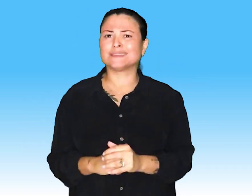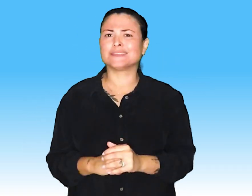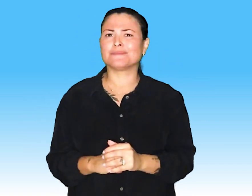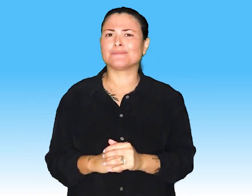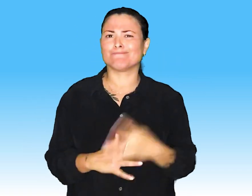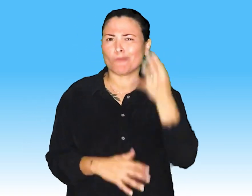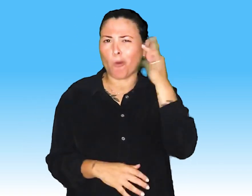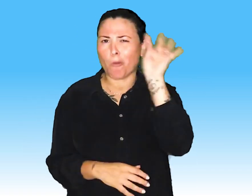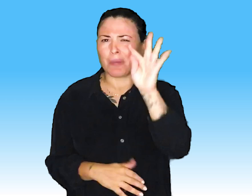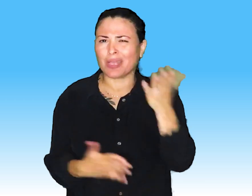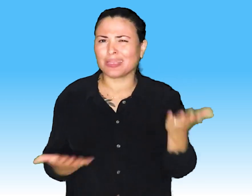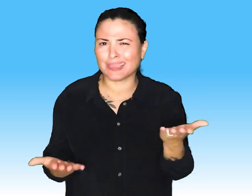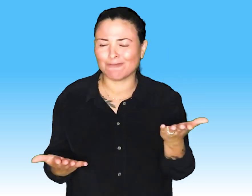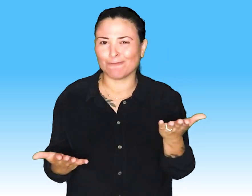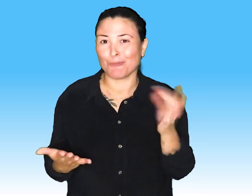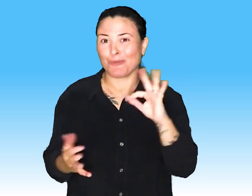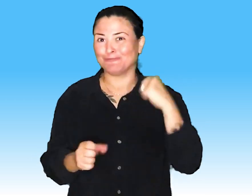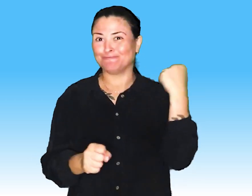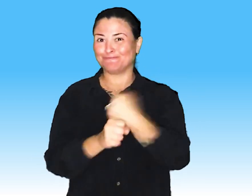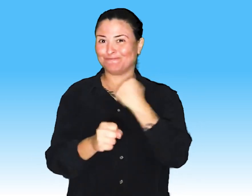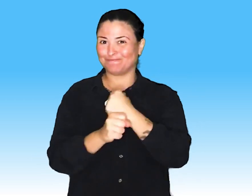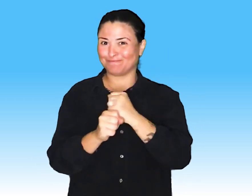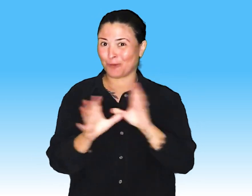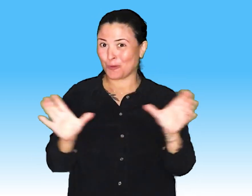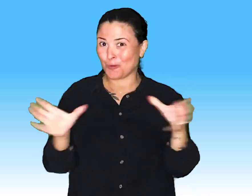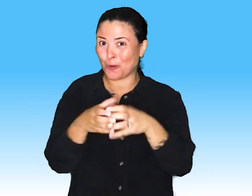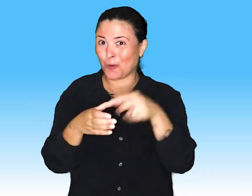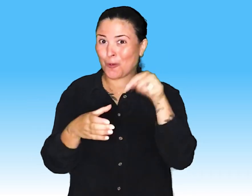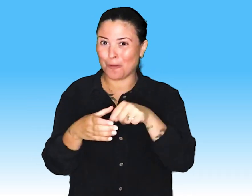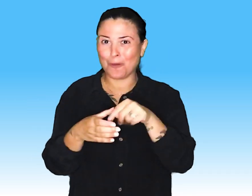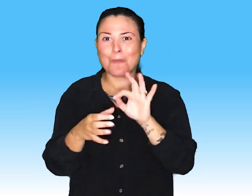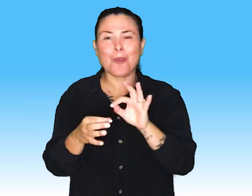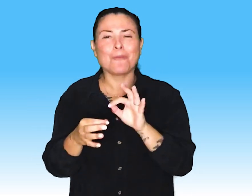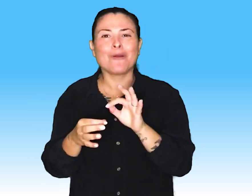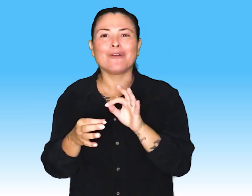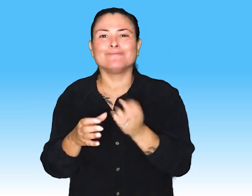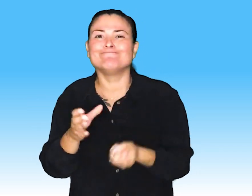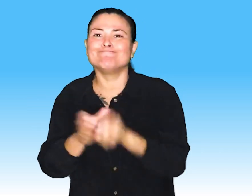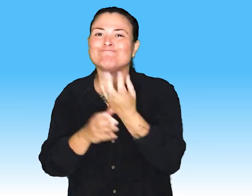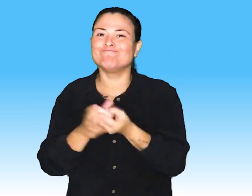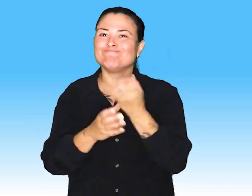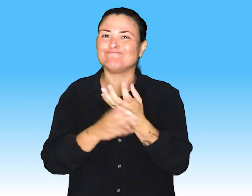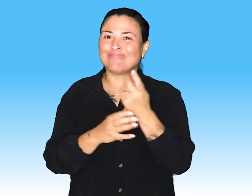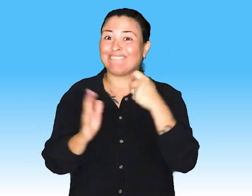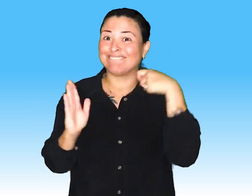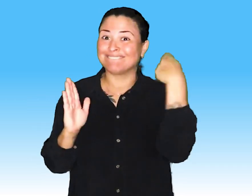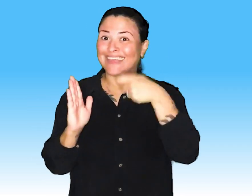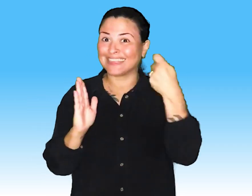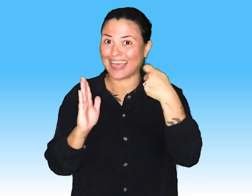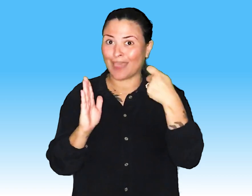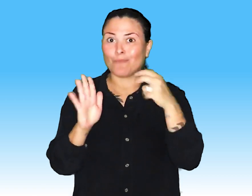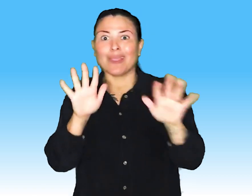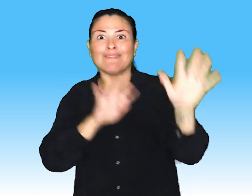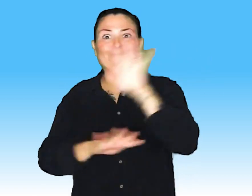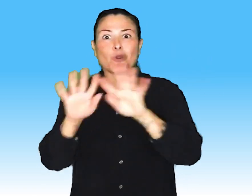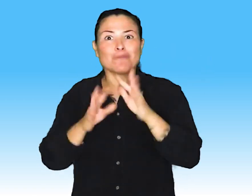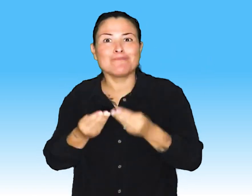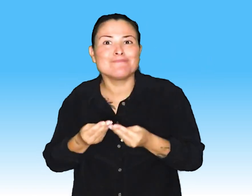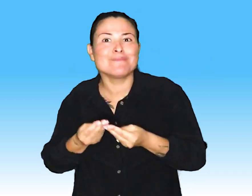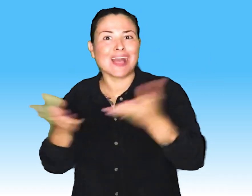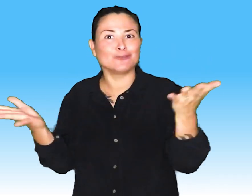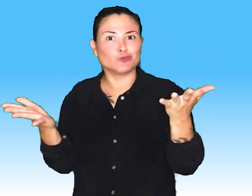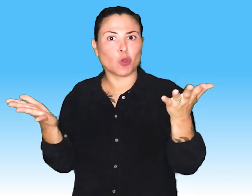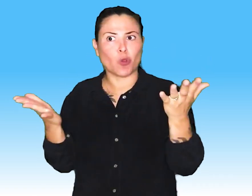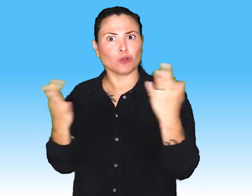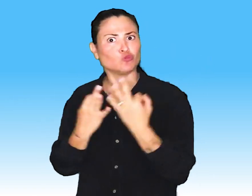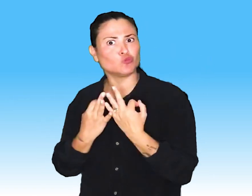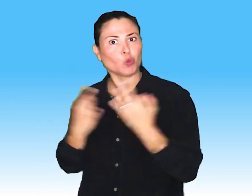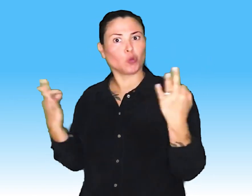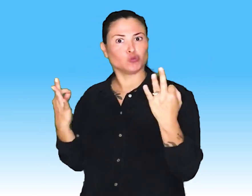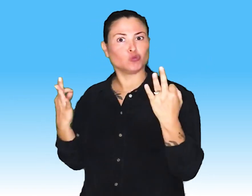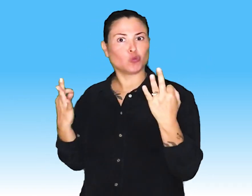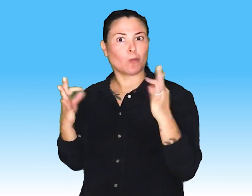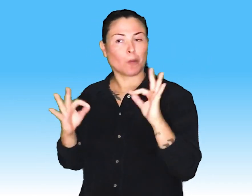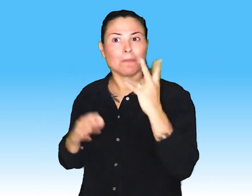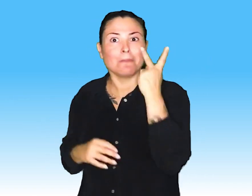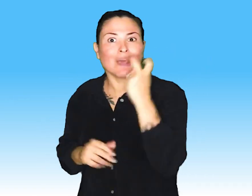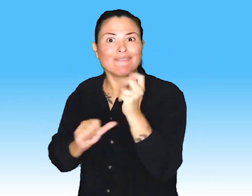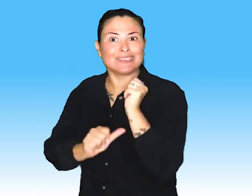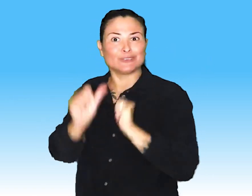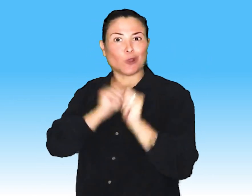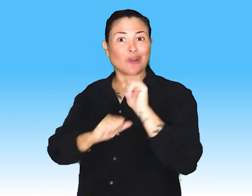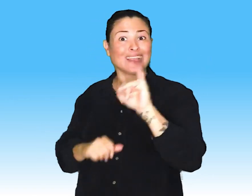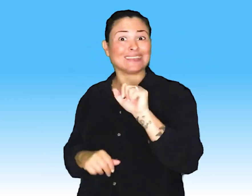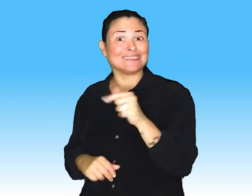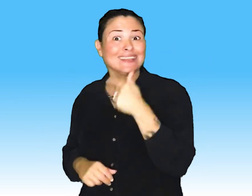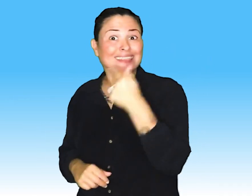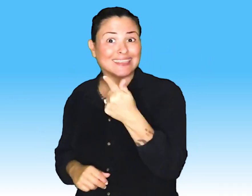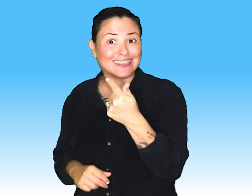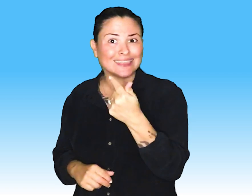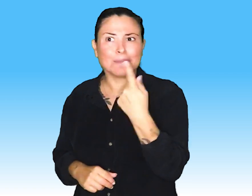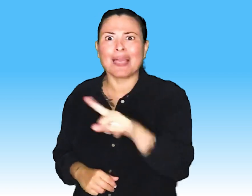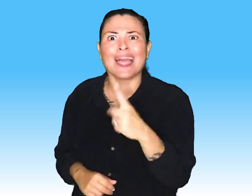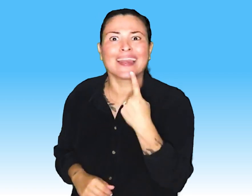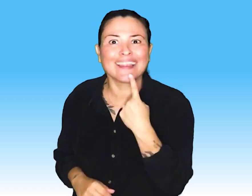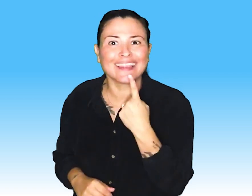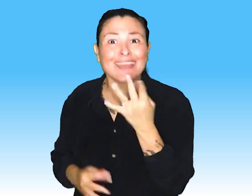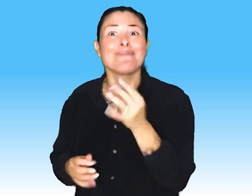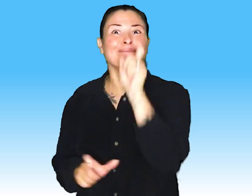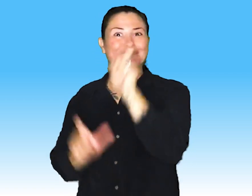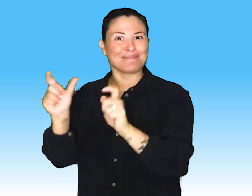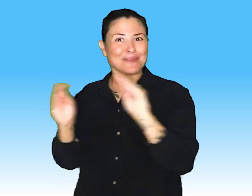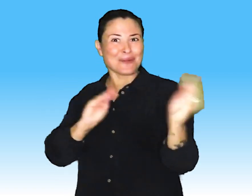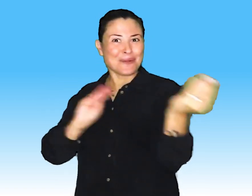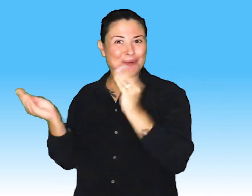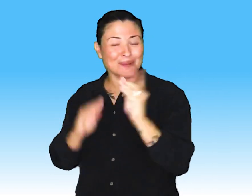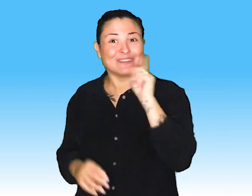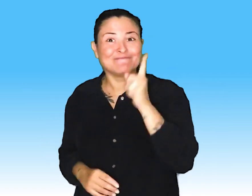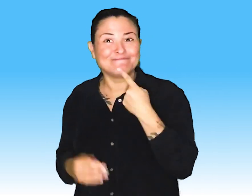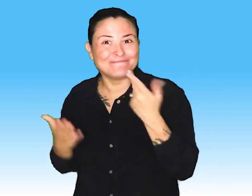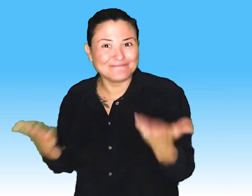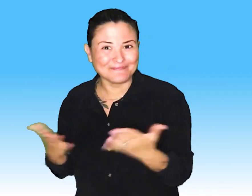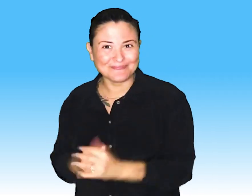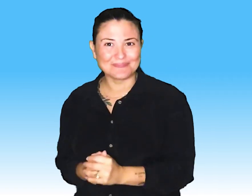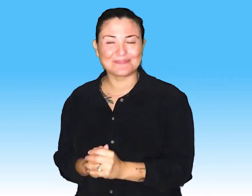per realizzare video messaggi scientificamente corretti sulla prevenzione delle IST.